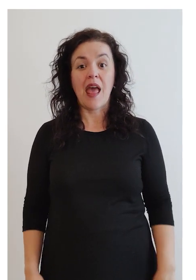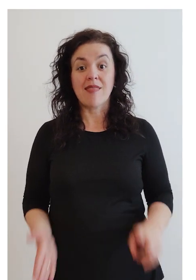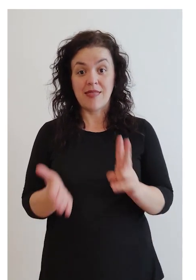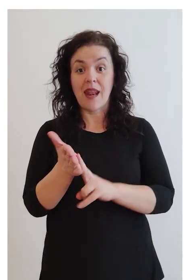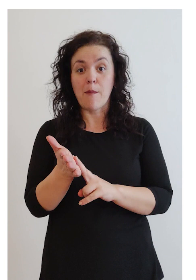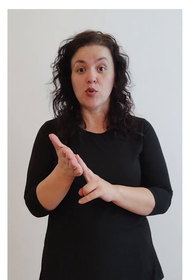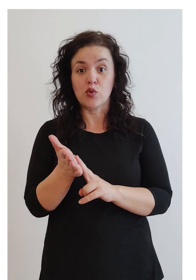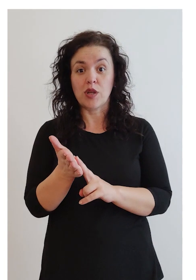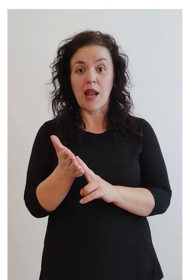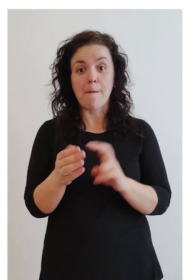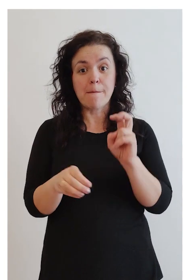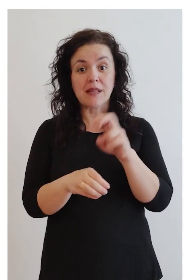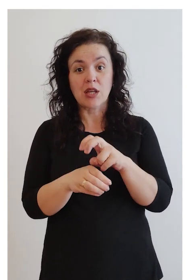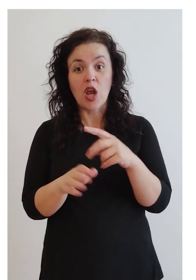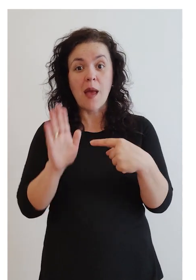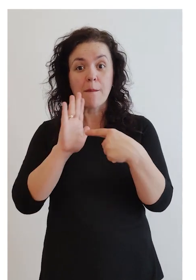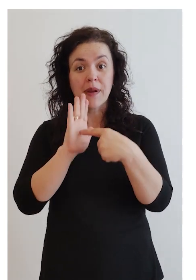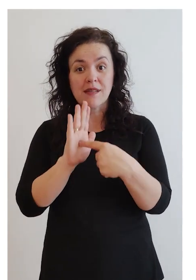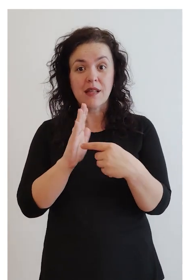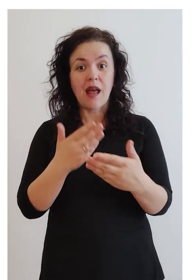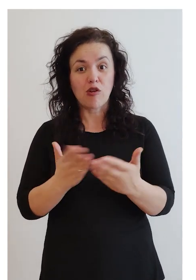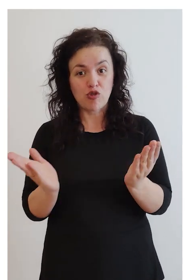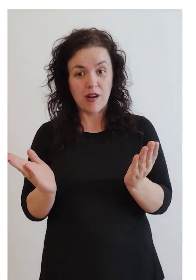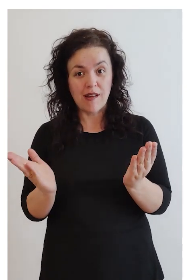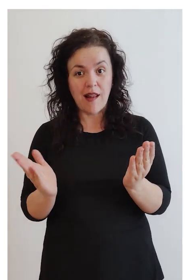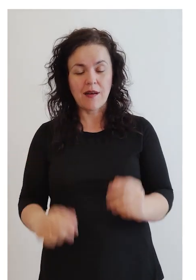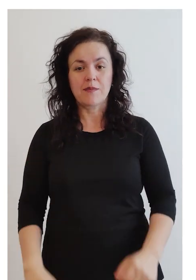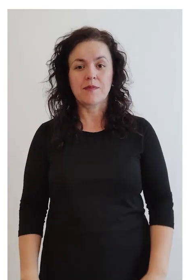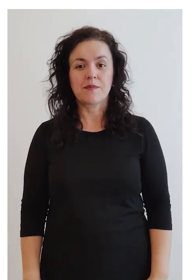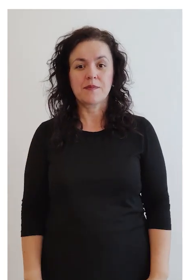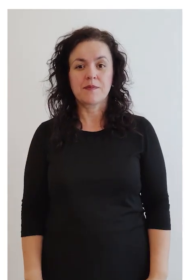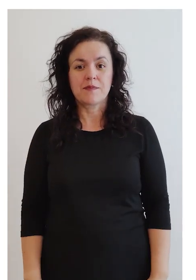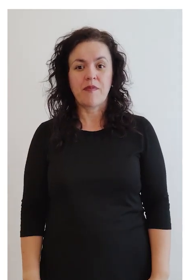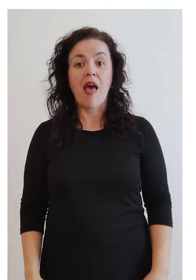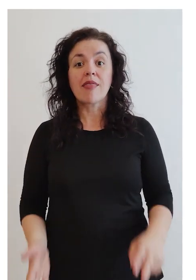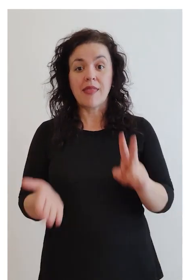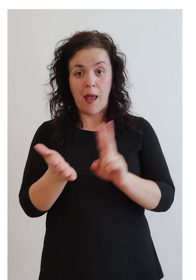Drepturile pasagerilor se referă la drepturile pasagerilor în transportul public.